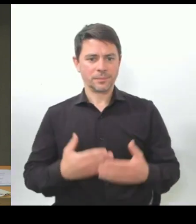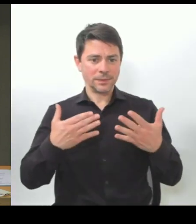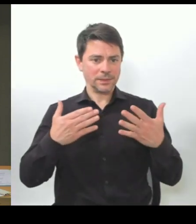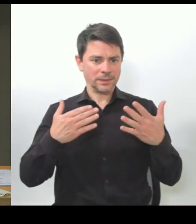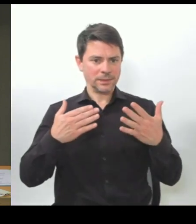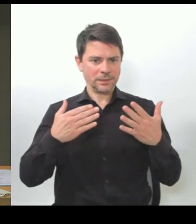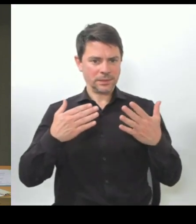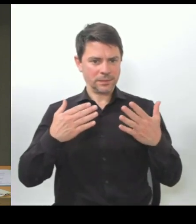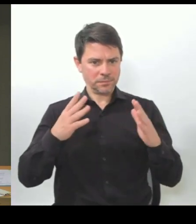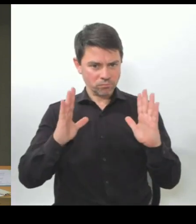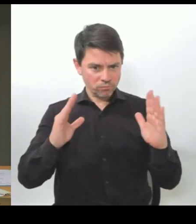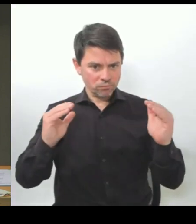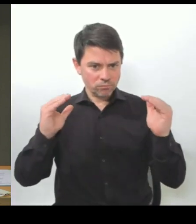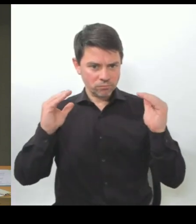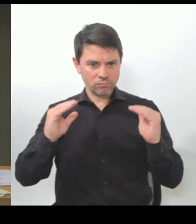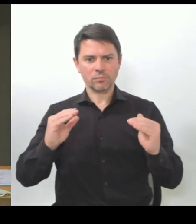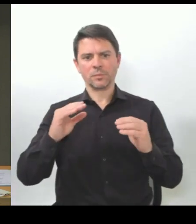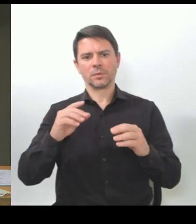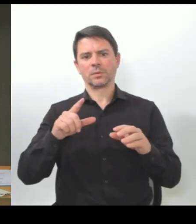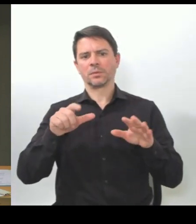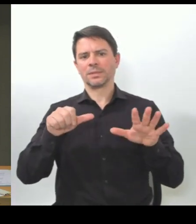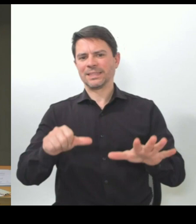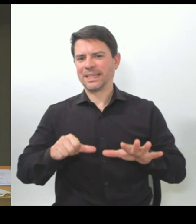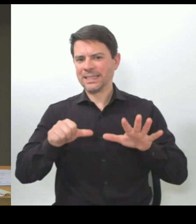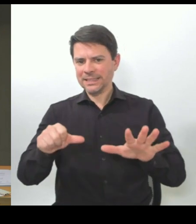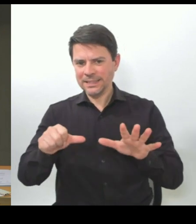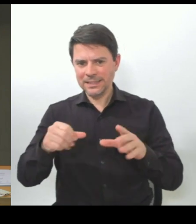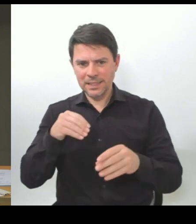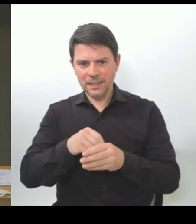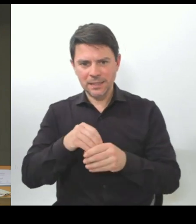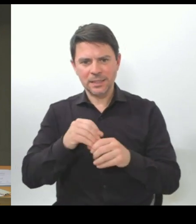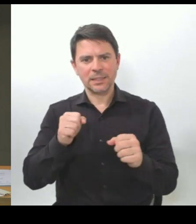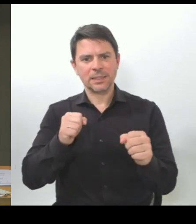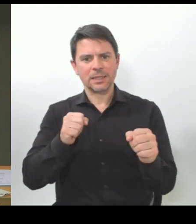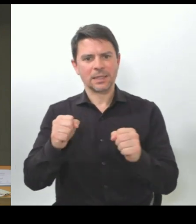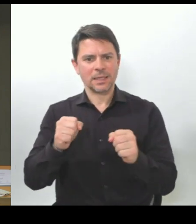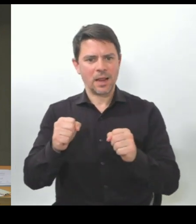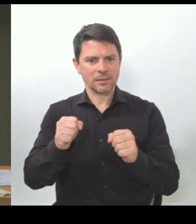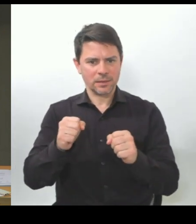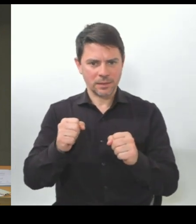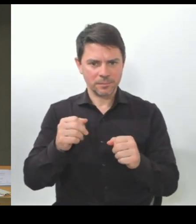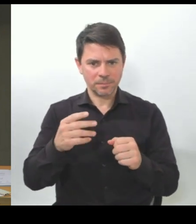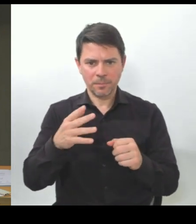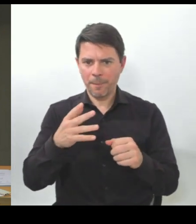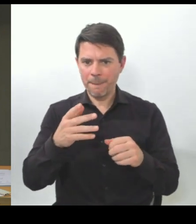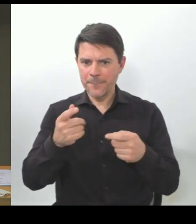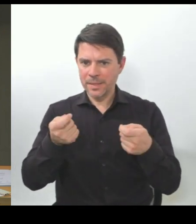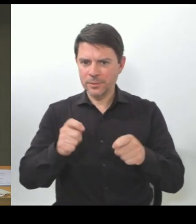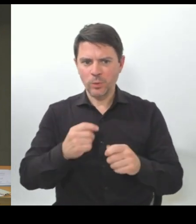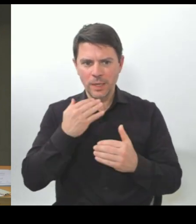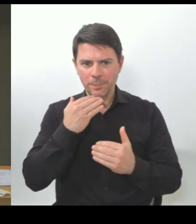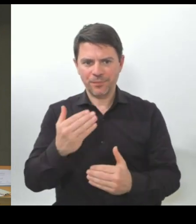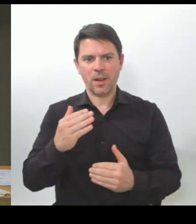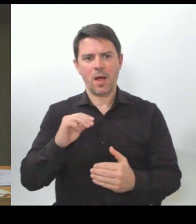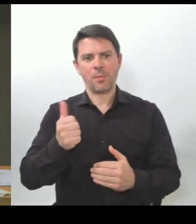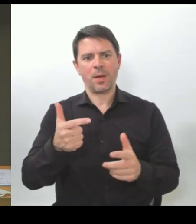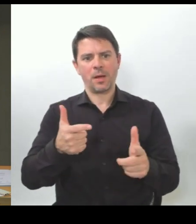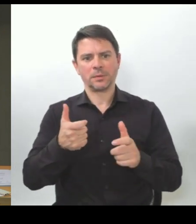ist nicht vorgesehen. Zu dem Gesetz am Tag der Koalitionsfraktionen auf Drucksachen 19741 empfiehlt der Hauptausschuss einstimmig bei